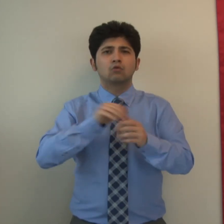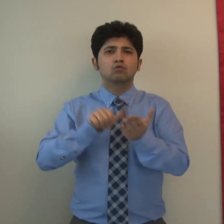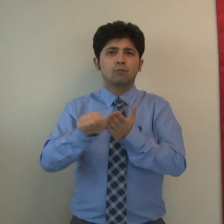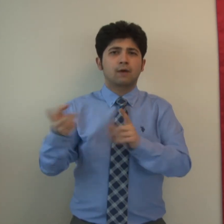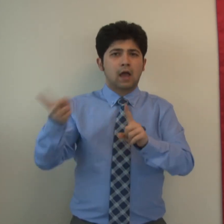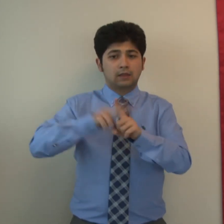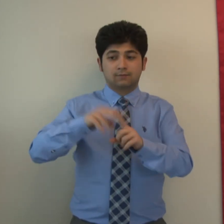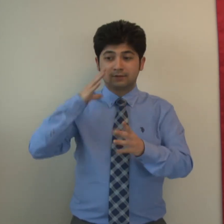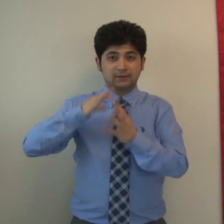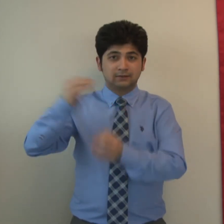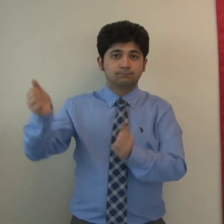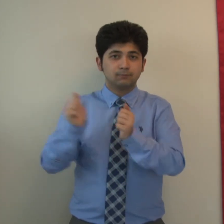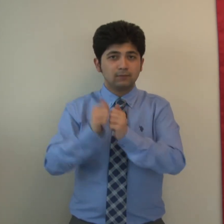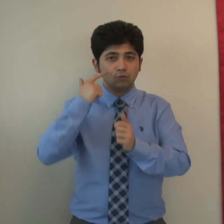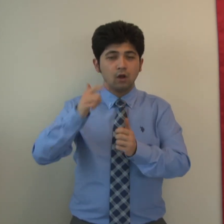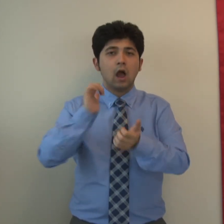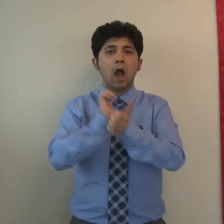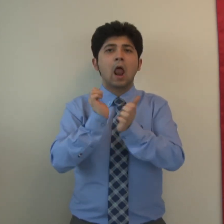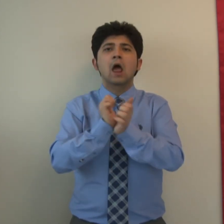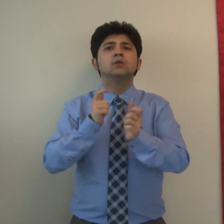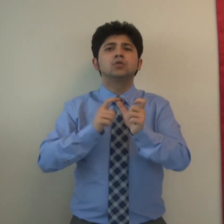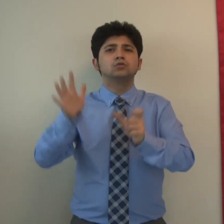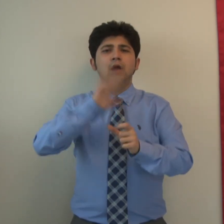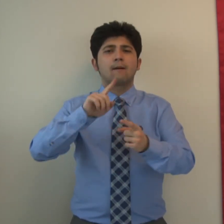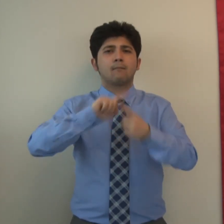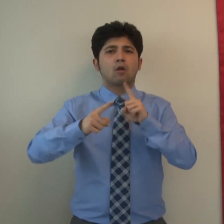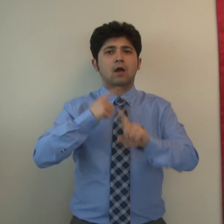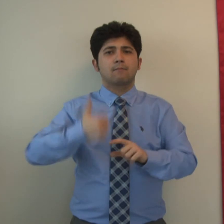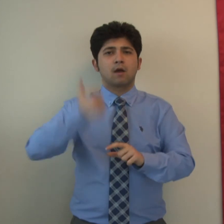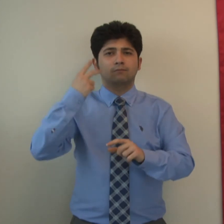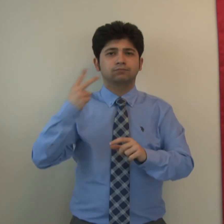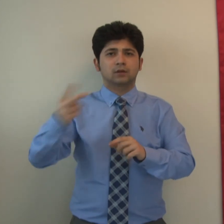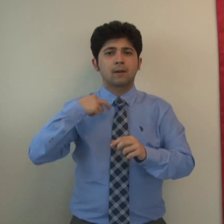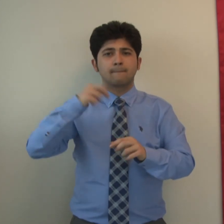Kongrenin tüm katılımcılarla birlikte Aile ve Sosyal Politikalar Bakanlığı